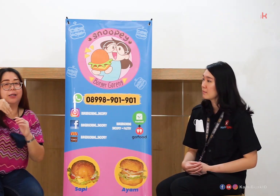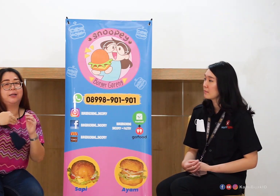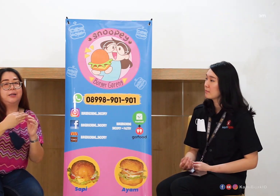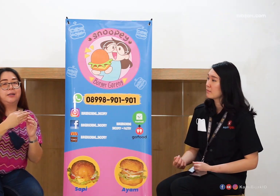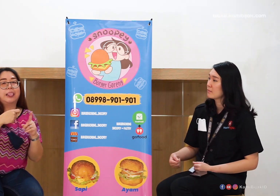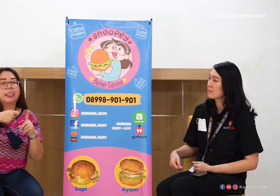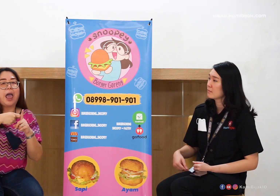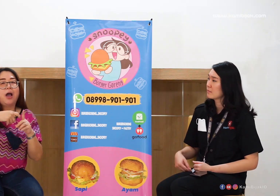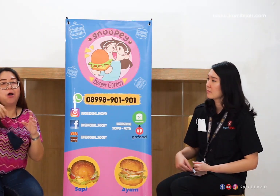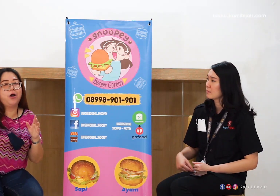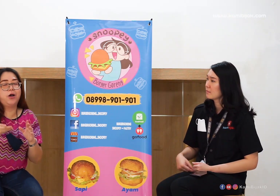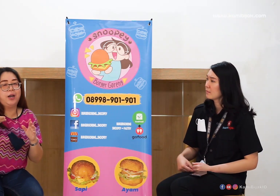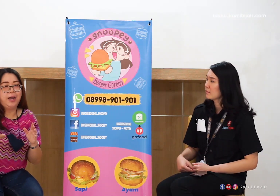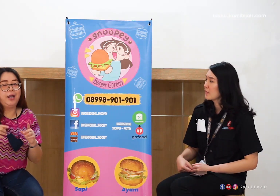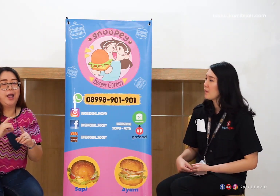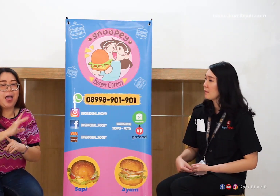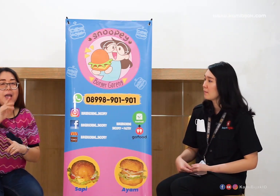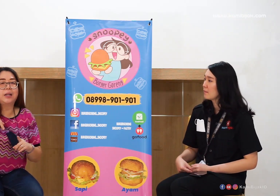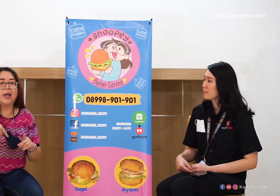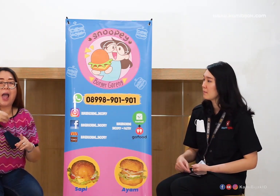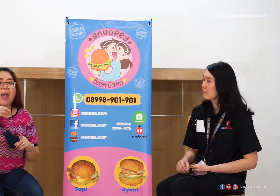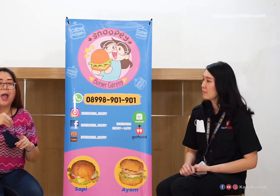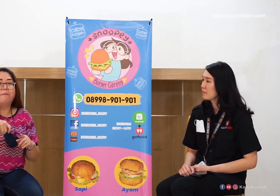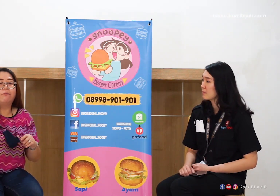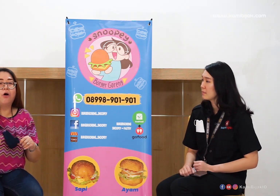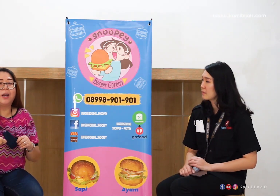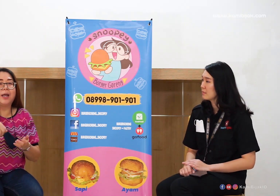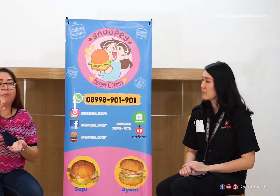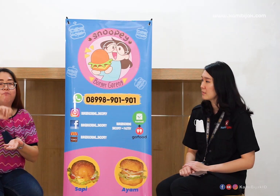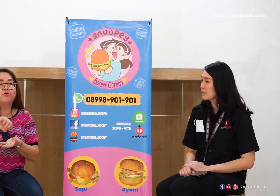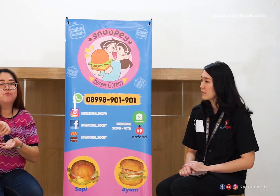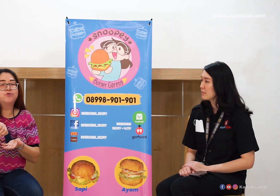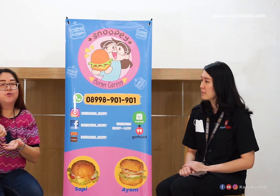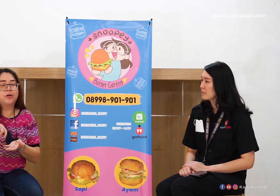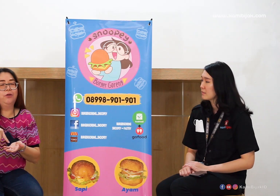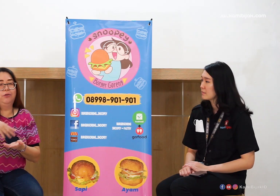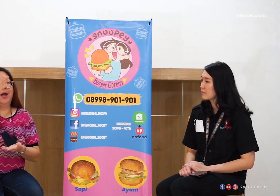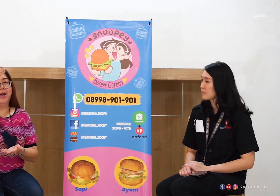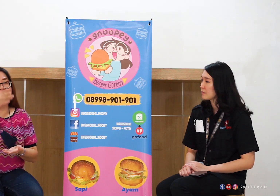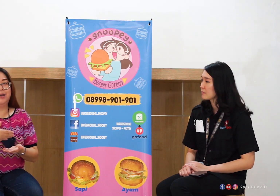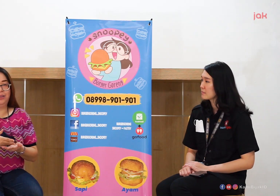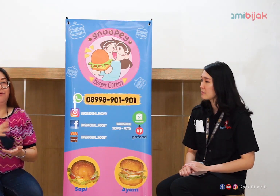kentang goreng, ayam goreng bumbu.